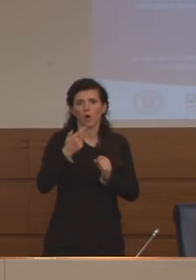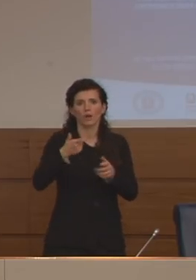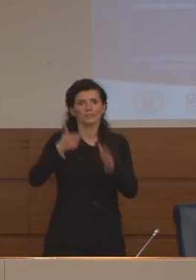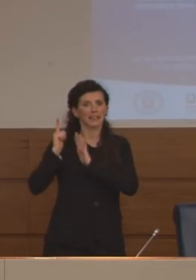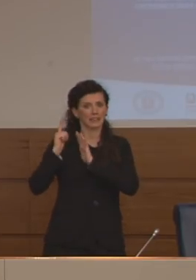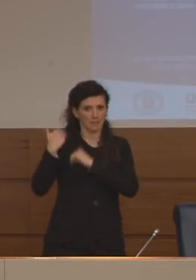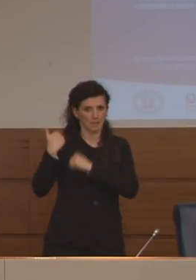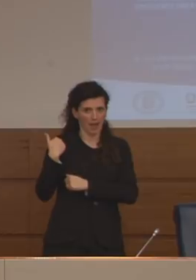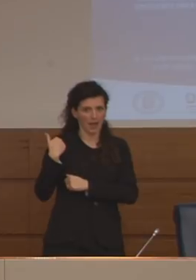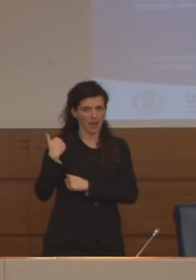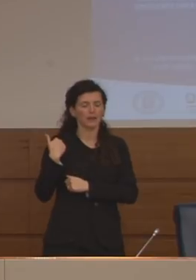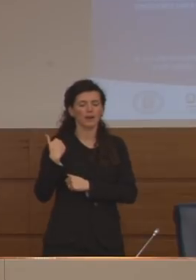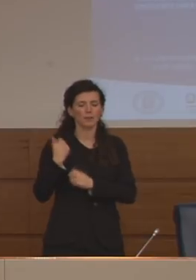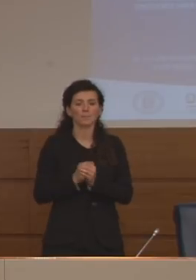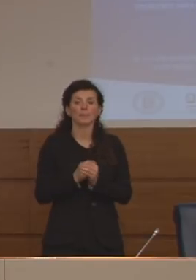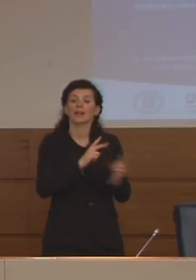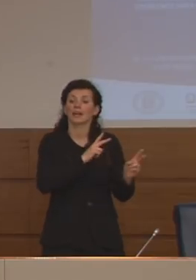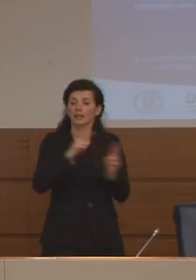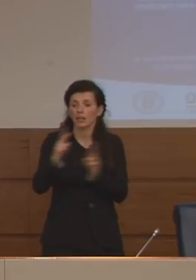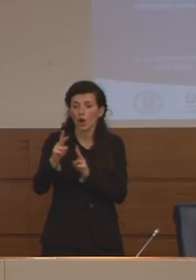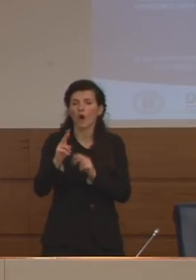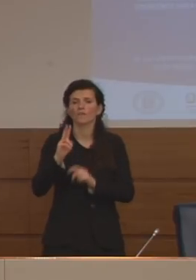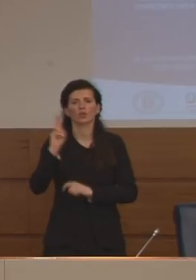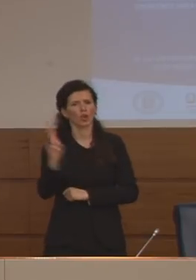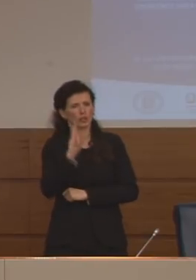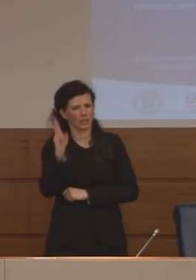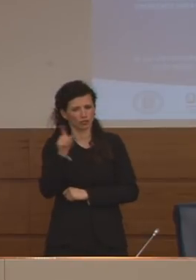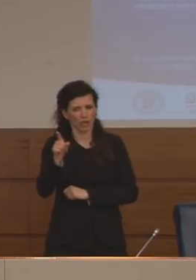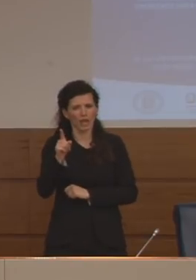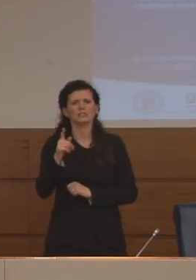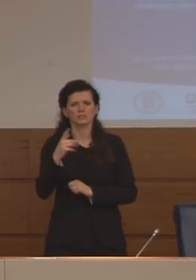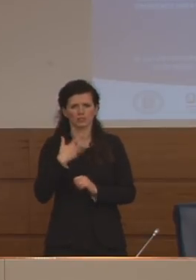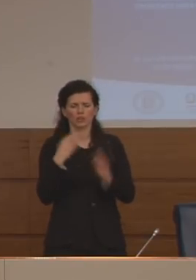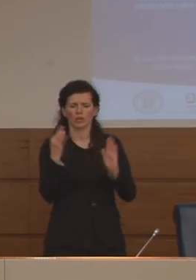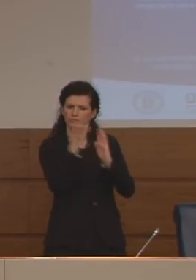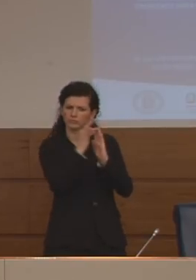I ricoveri e decessi invece sono indicatori di contagi avvenuti a